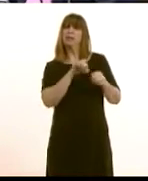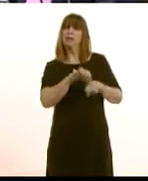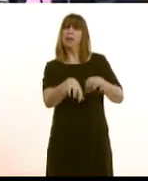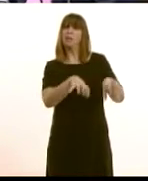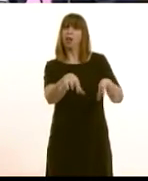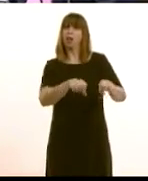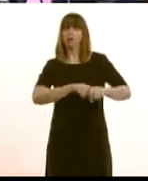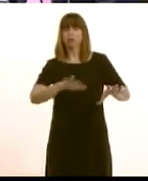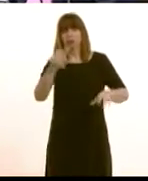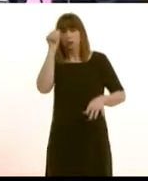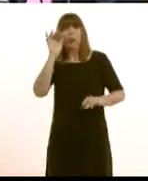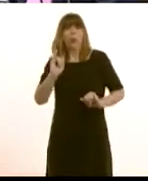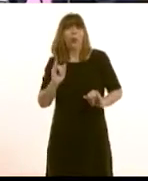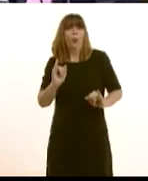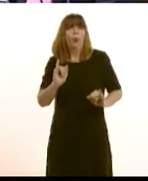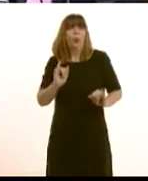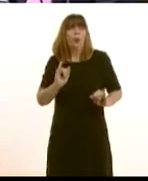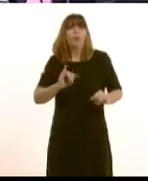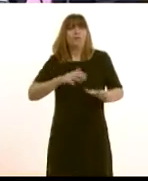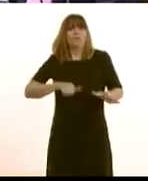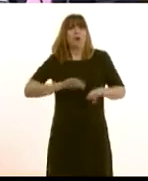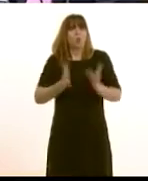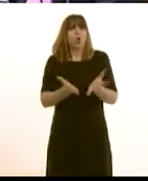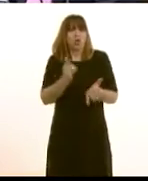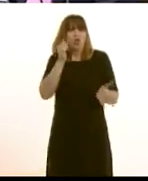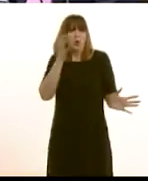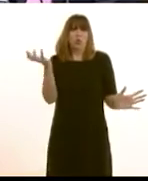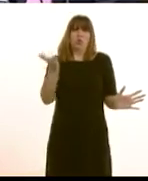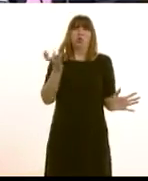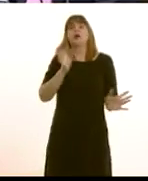iír diwydiant amaeth, ond maeín bwysig dros ben bod gyda ni system syín effeithiol i